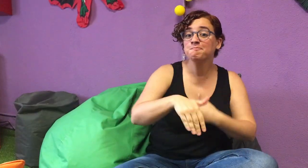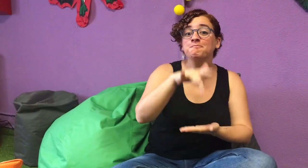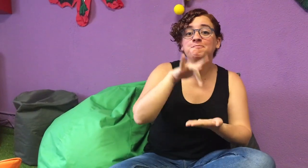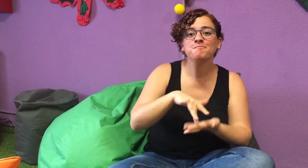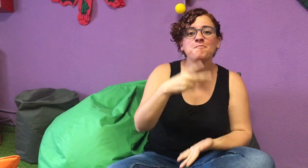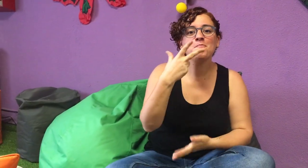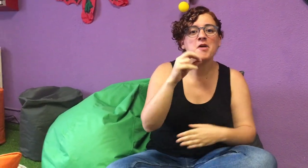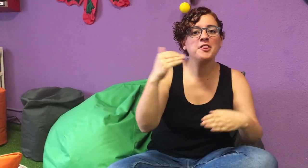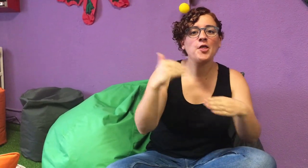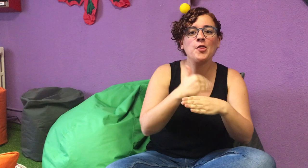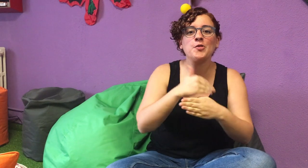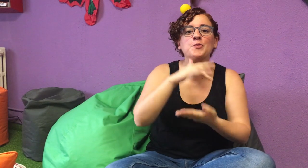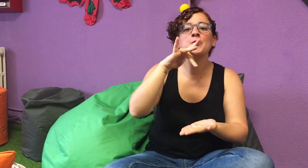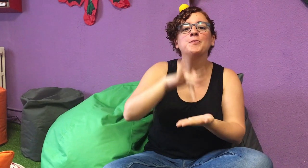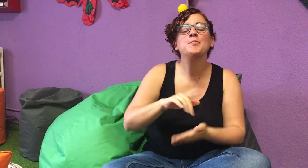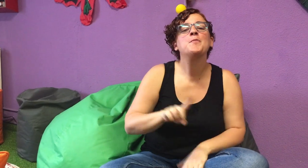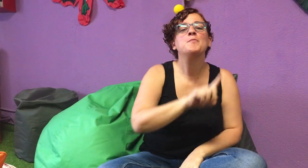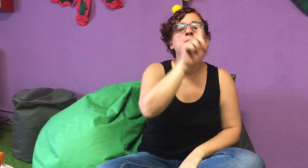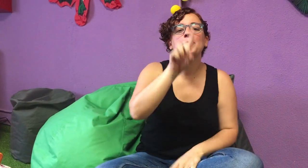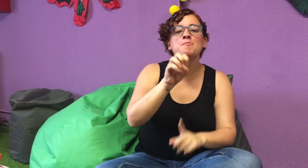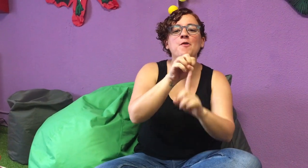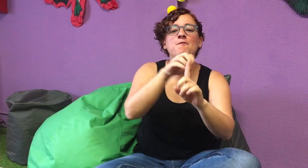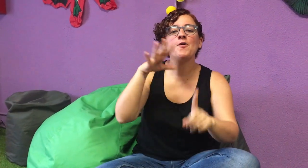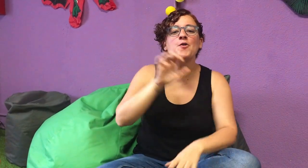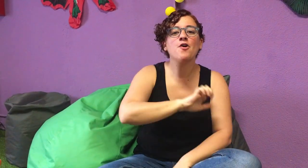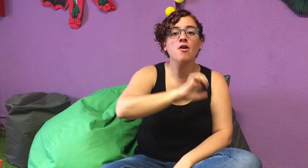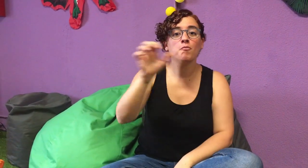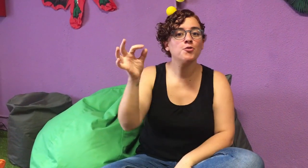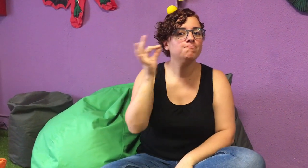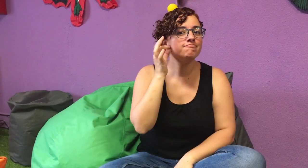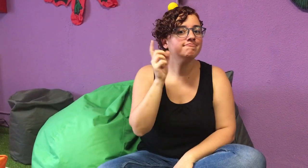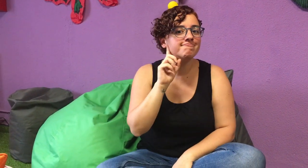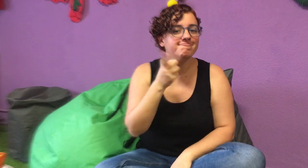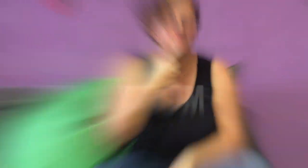El próximo 20 de octubre se organizará el primer Foro Europeo de Mujeres Sordas.